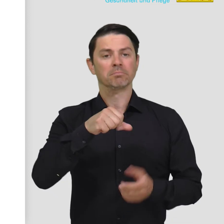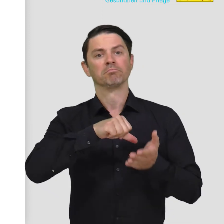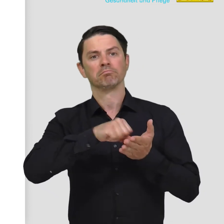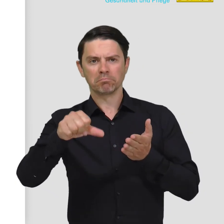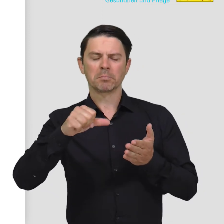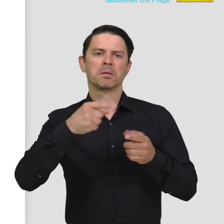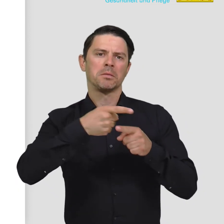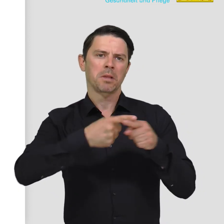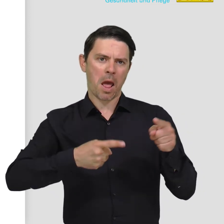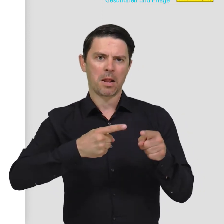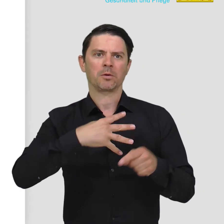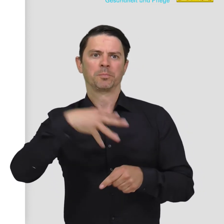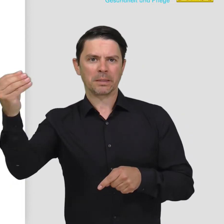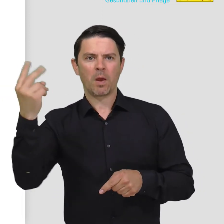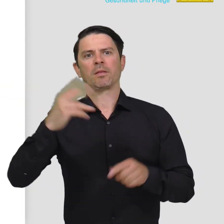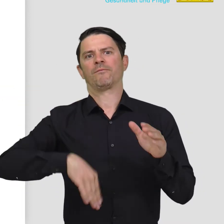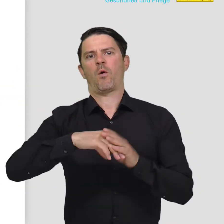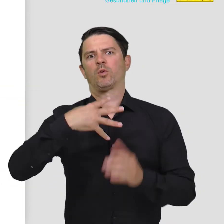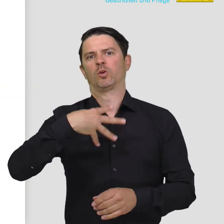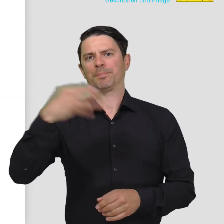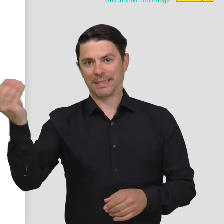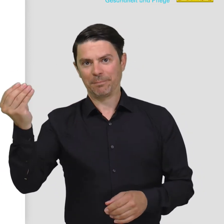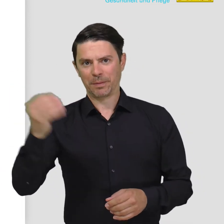die Kosten anteilig oder vollständig,